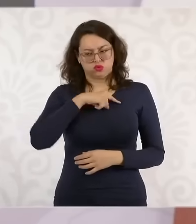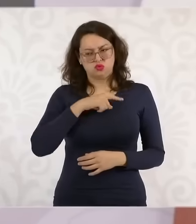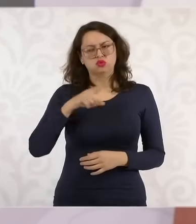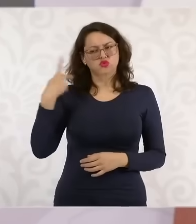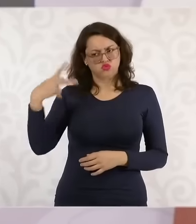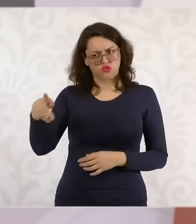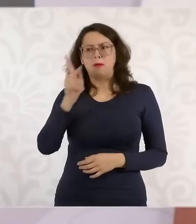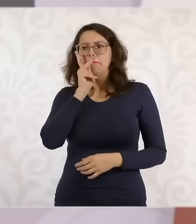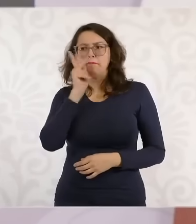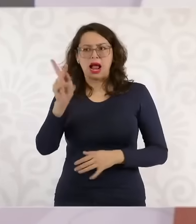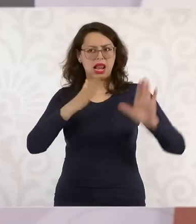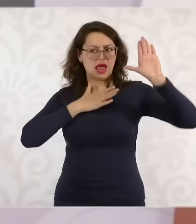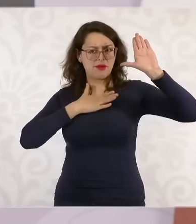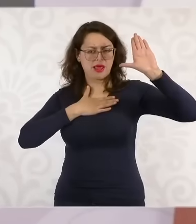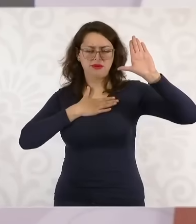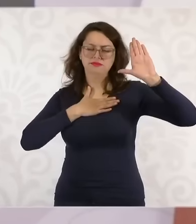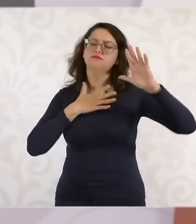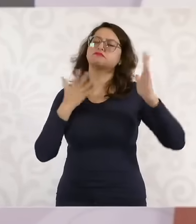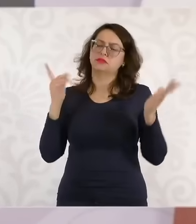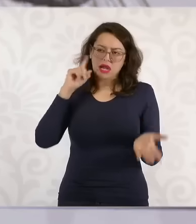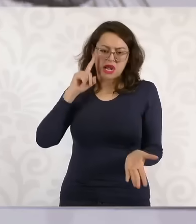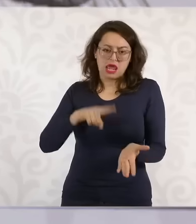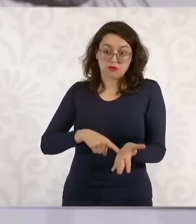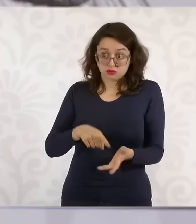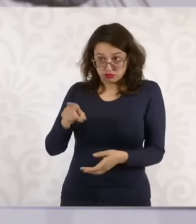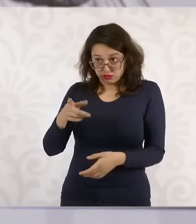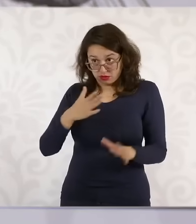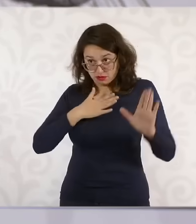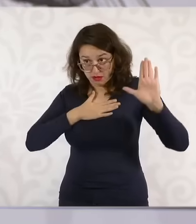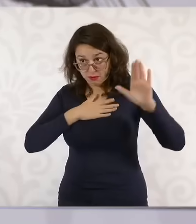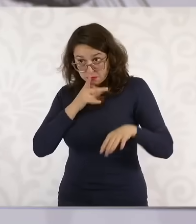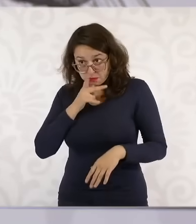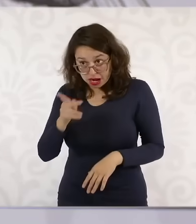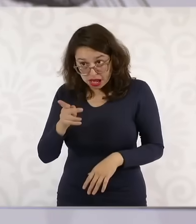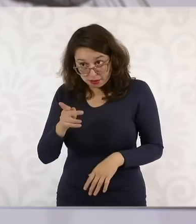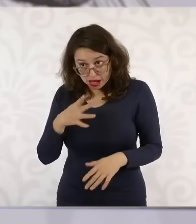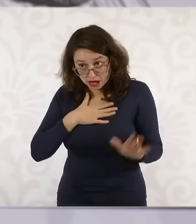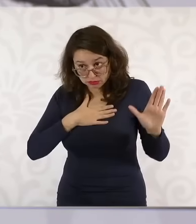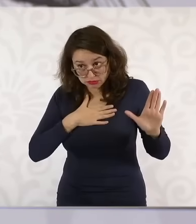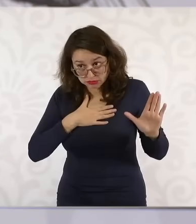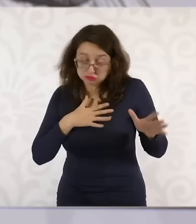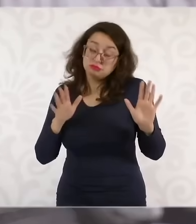las de la gente que tiene palabra, pues en la que no tiene, pues no vamos a creer. Entonces,